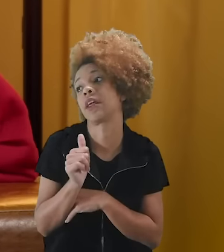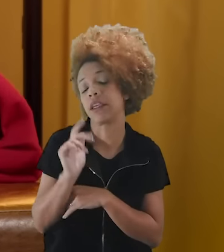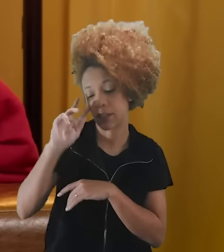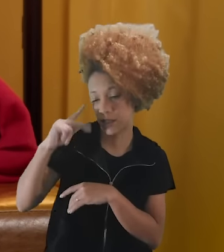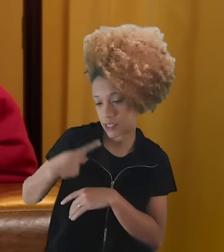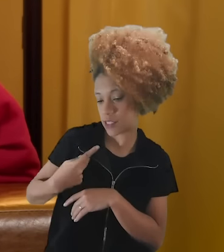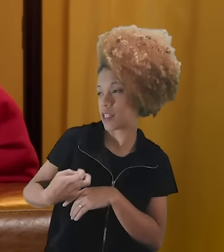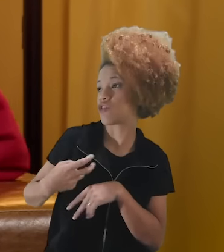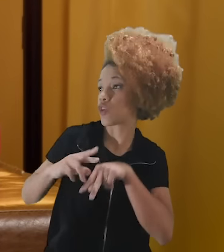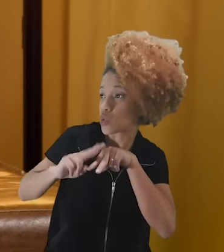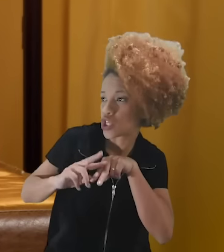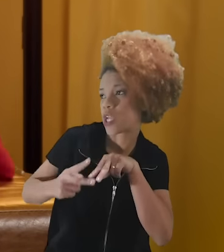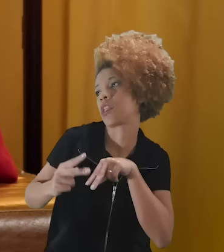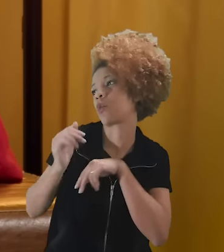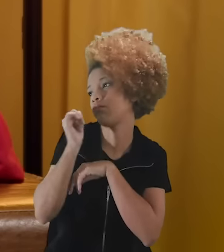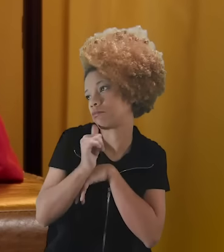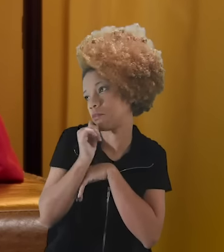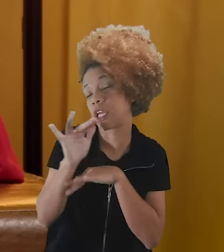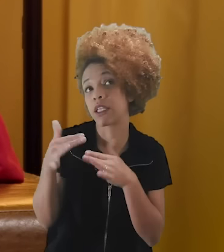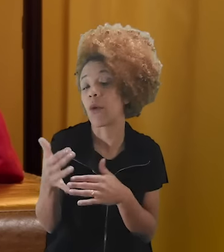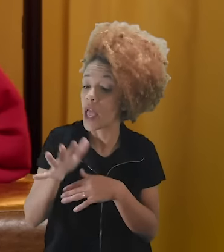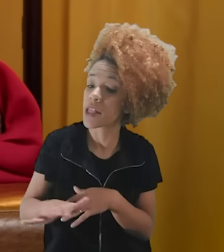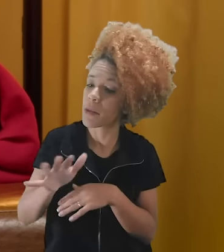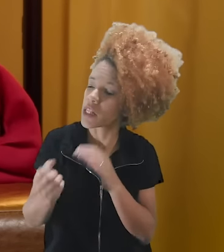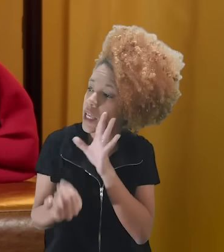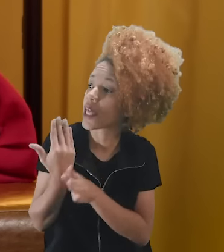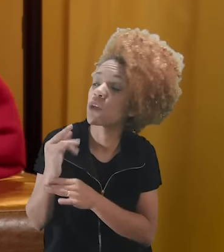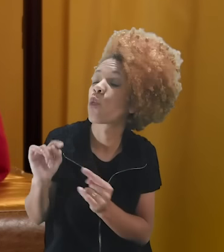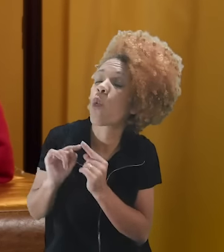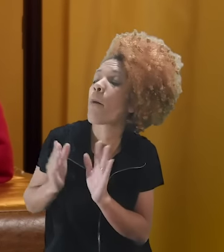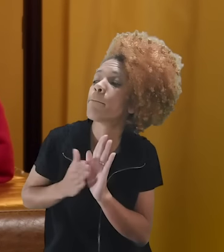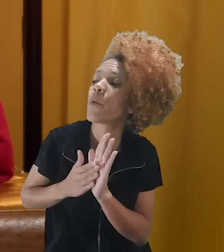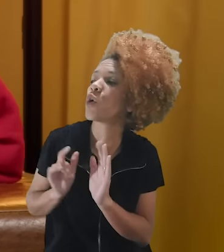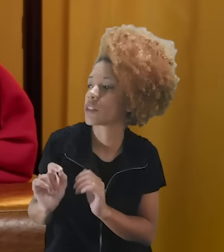se identificam né como gênero feminino sim então esse espaço ele foi criado para quê você falando